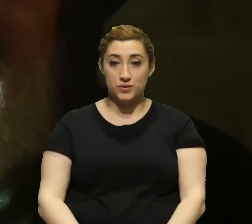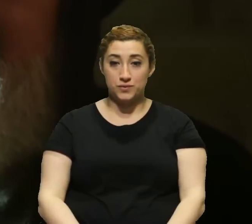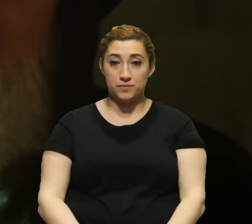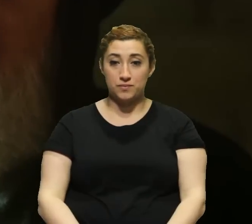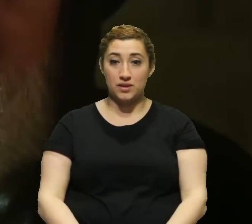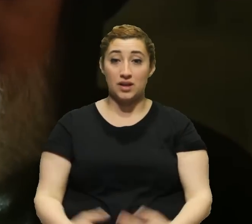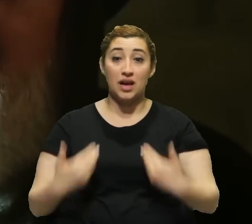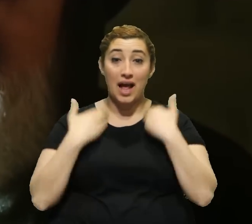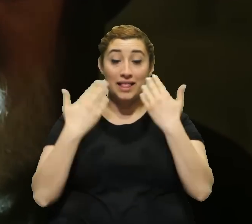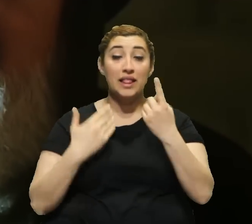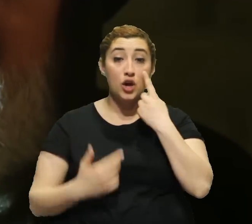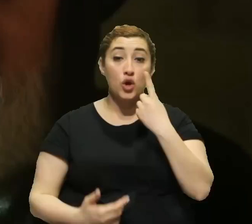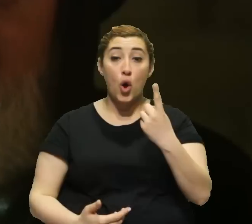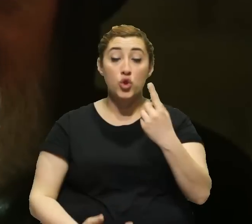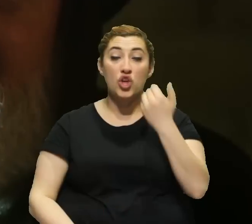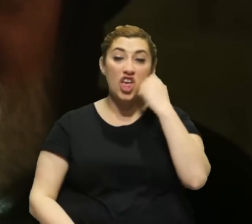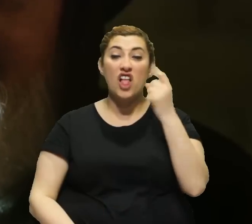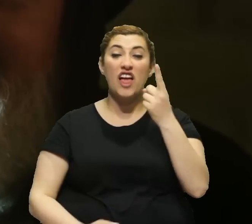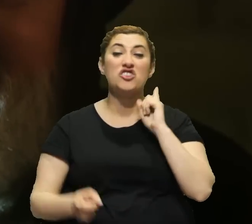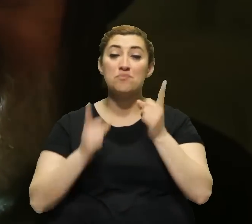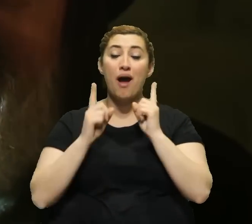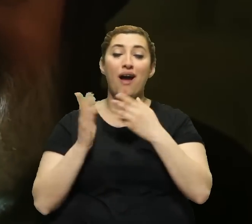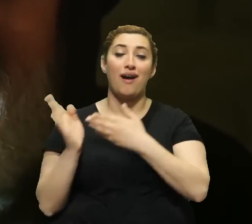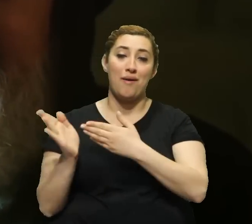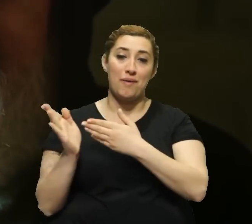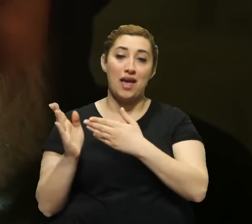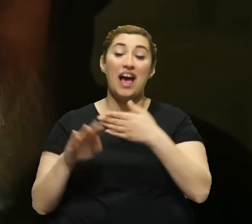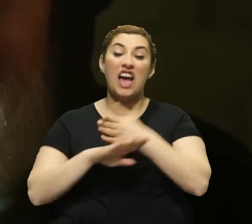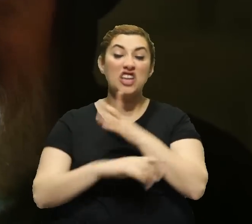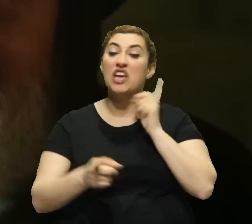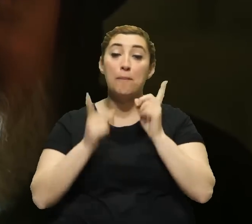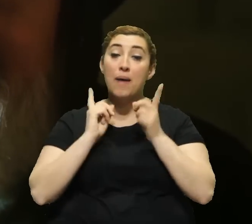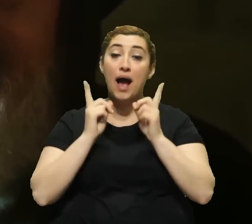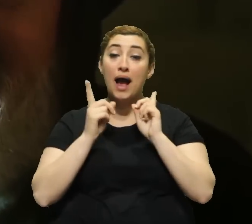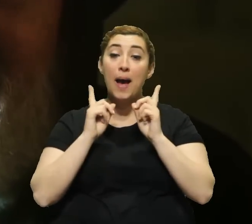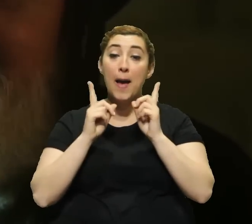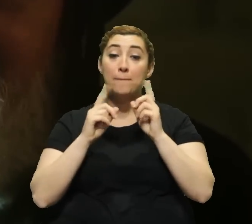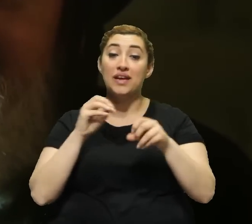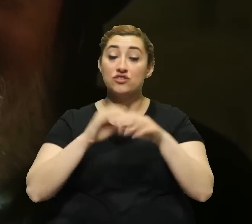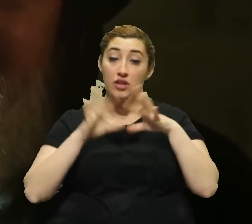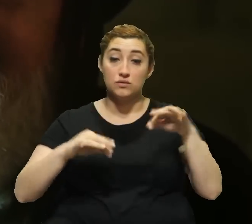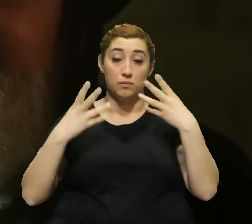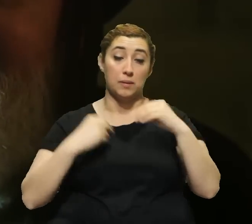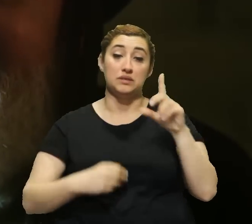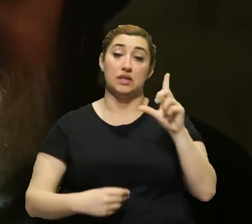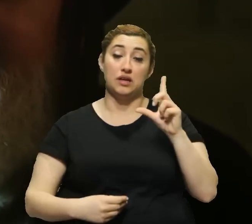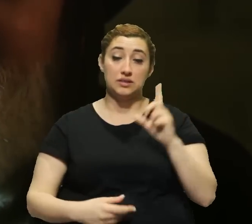Kadı’nın gördüğü yalancı mahkeme. Asıl mahkemeye hazırlanmak gerek.